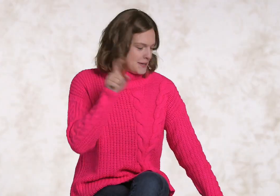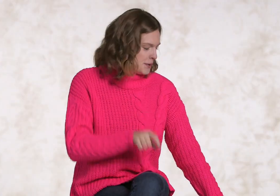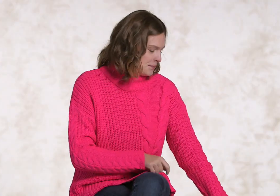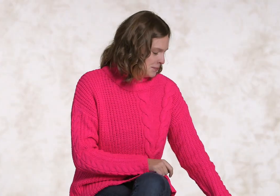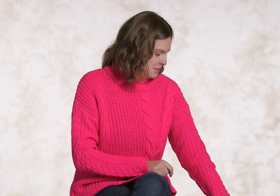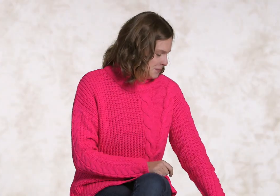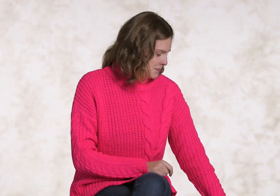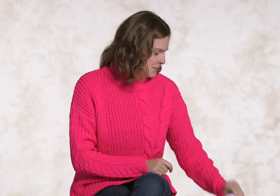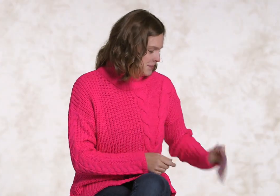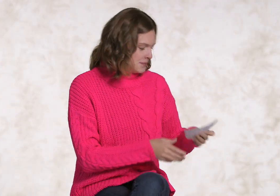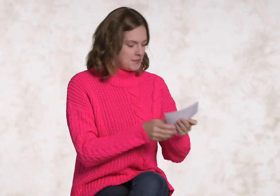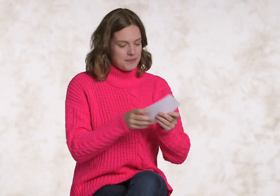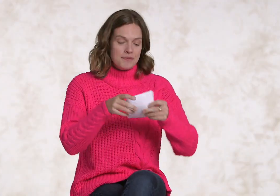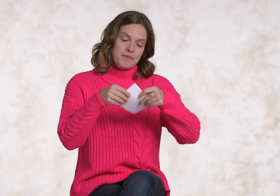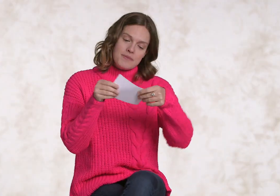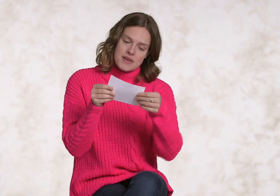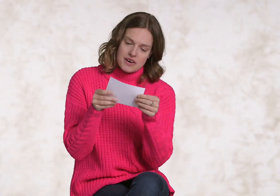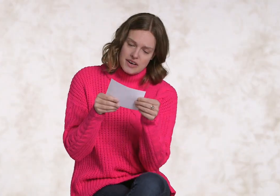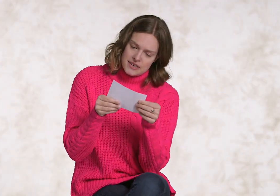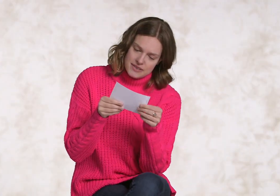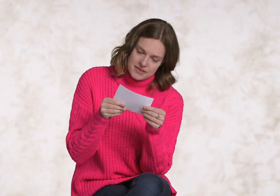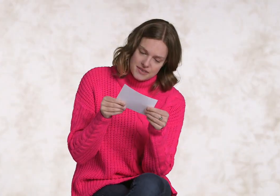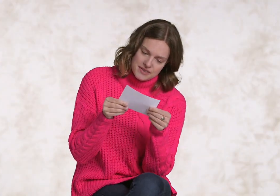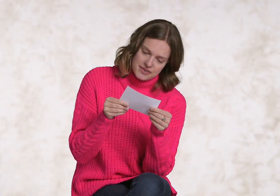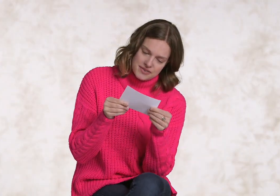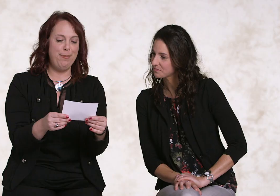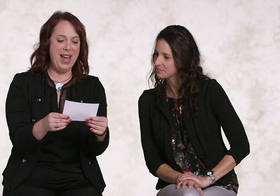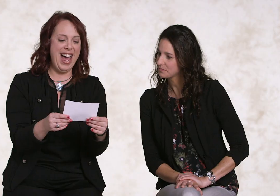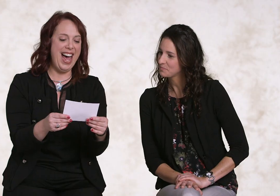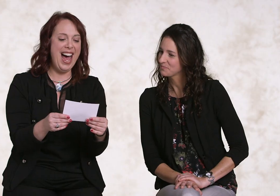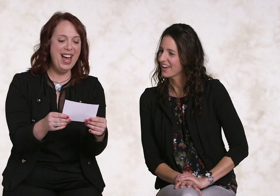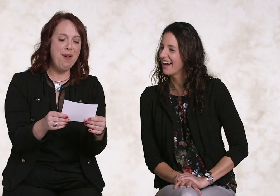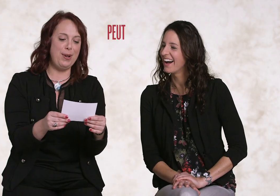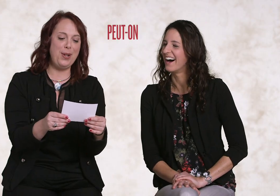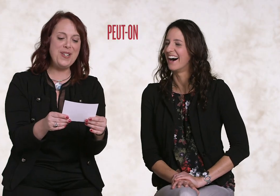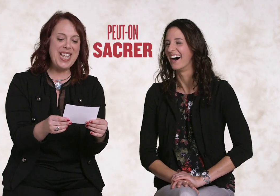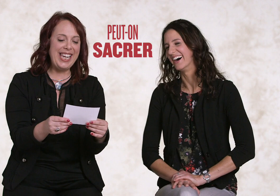(interprète): On passe à la prochaine. Alors... (rires)